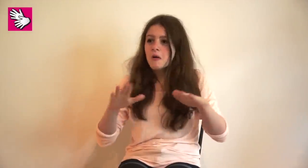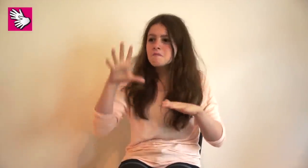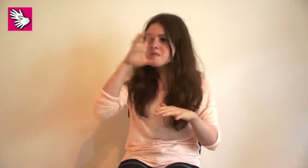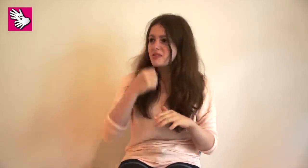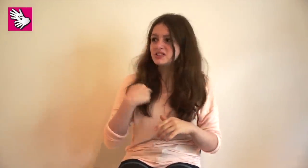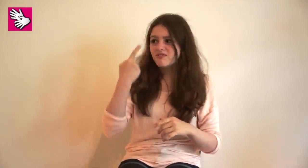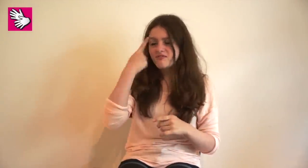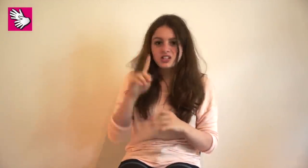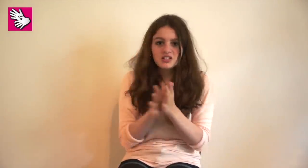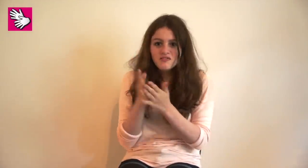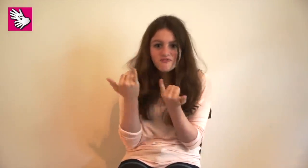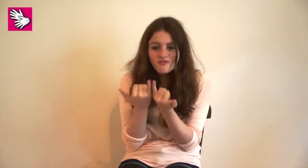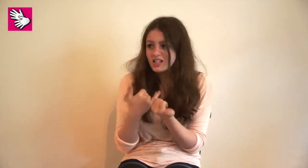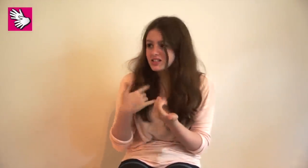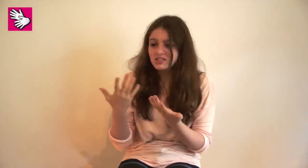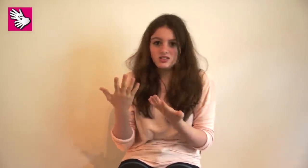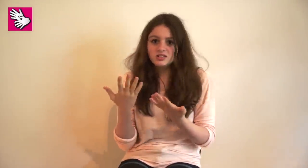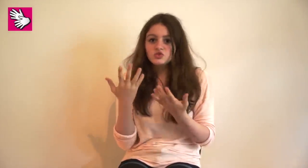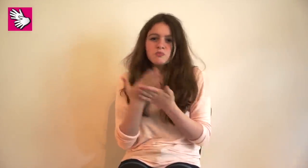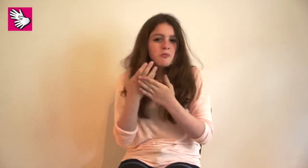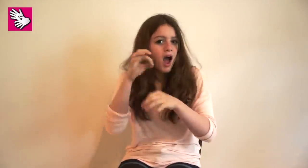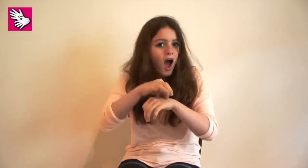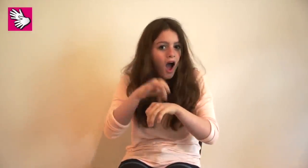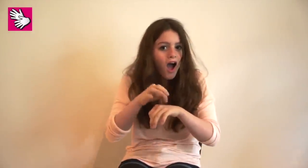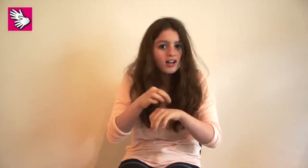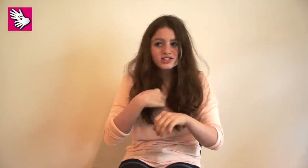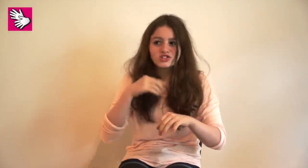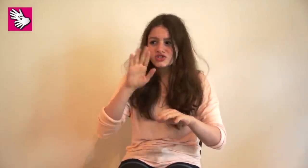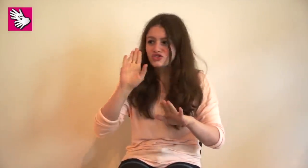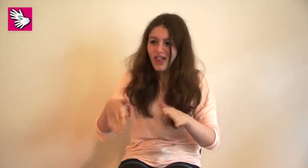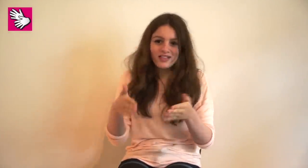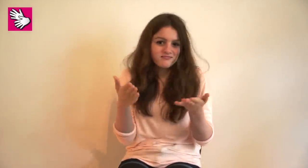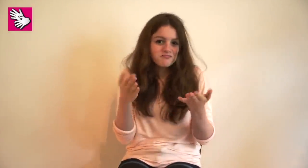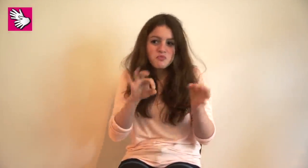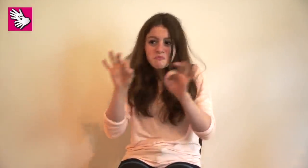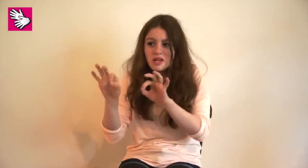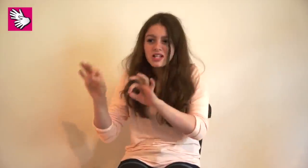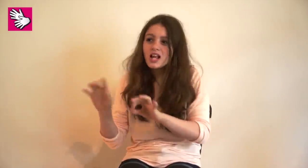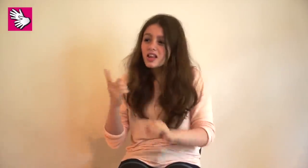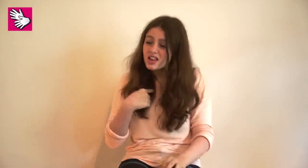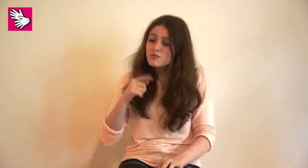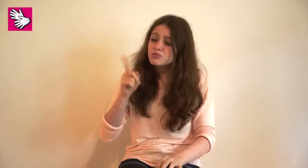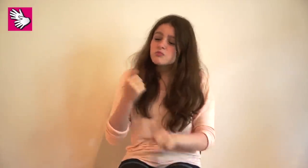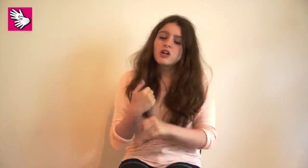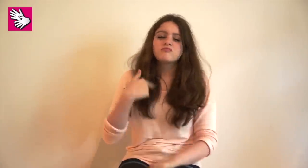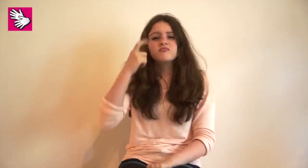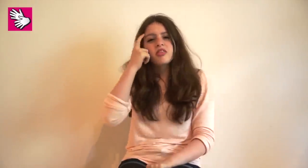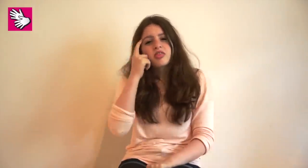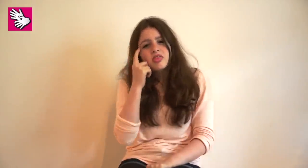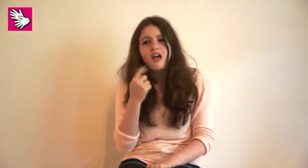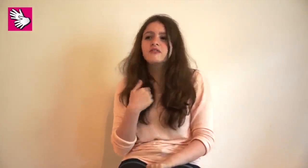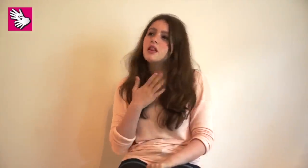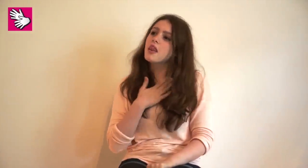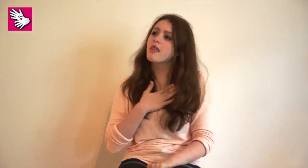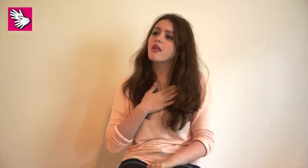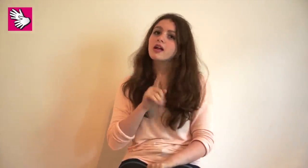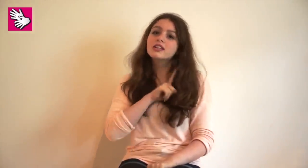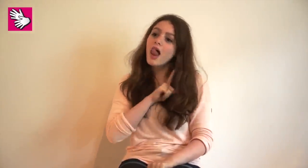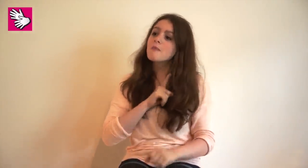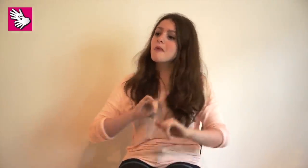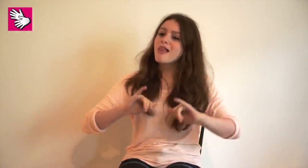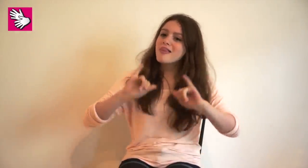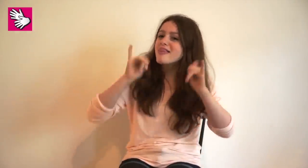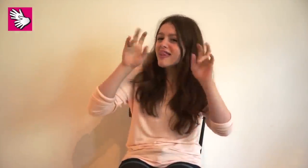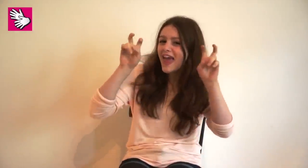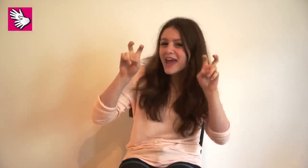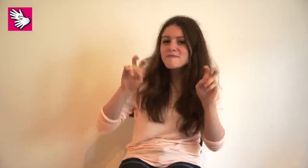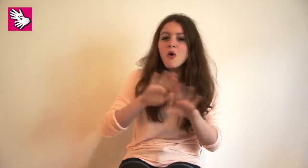ich als Dolmetscherinnen herhalten muss. Ich würde da viel lieber frei mein Leben führen.